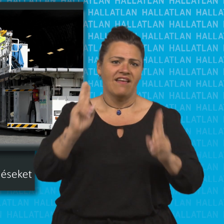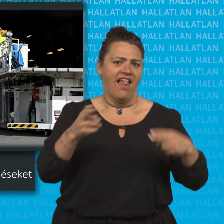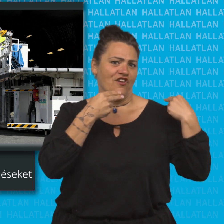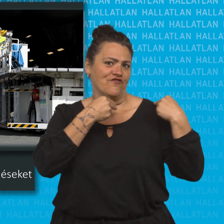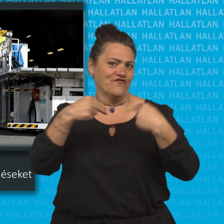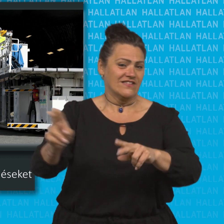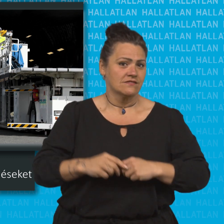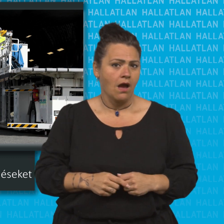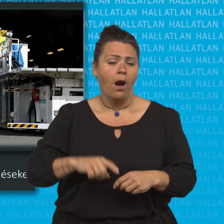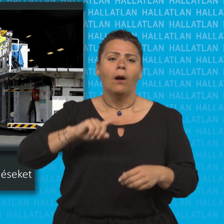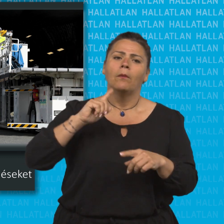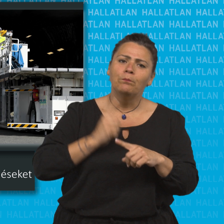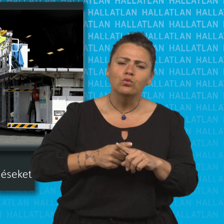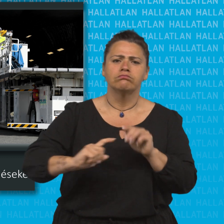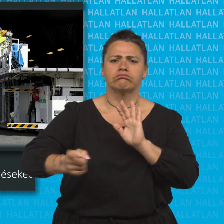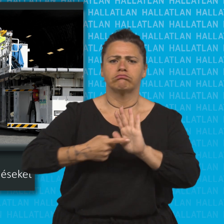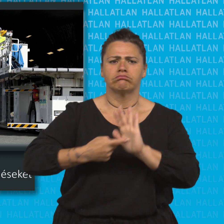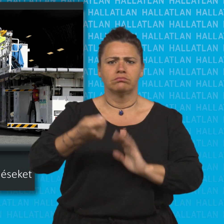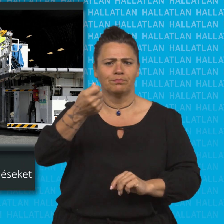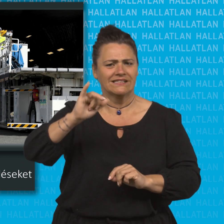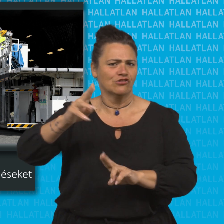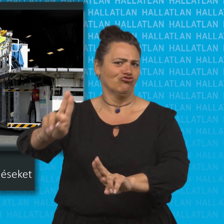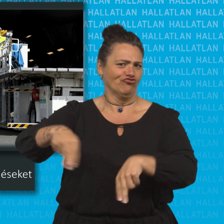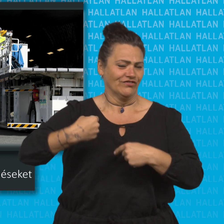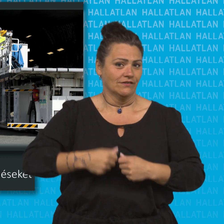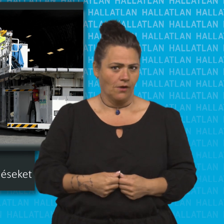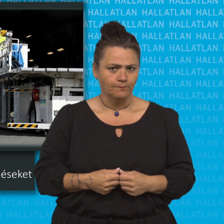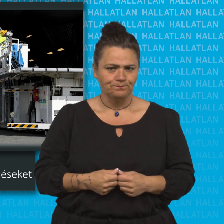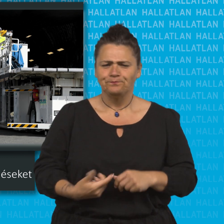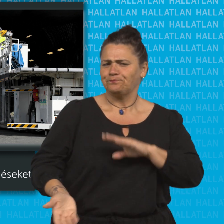ezért a visszaküldés mellett az ár visszafizetését is követelik az angolok.